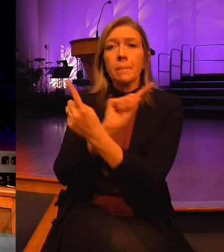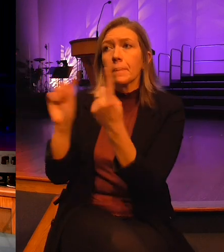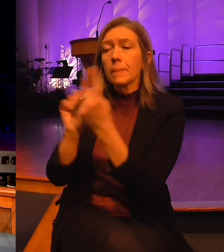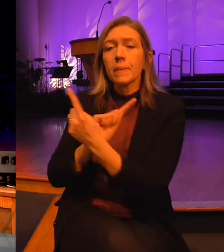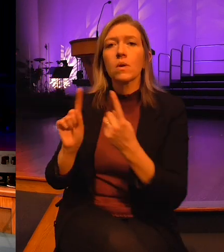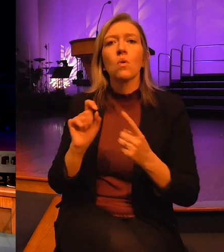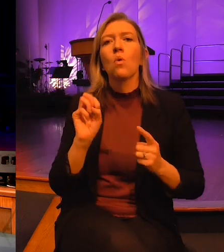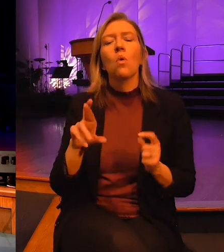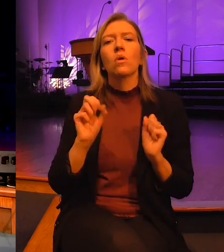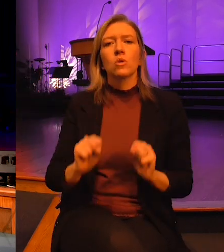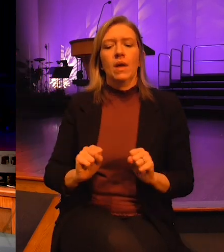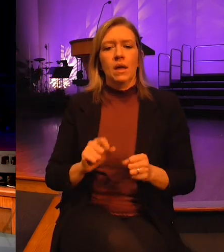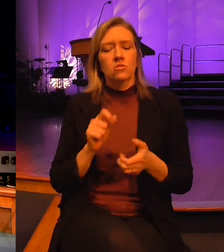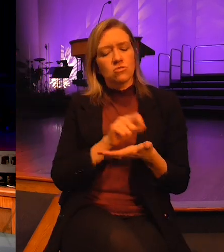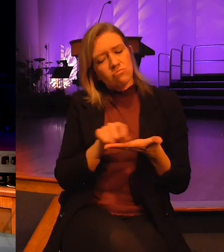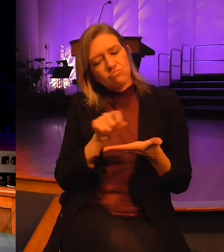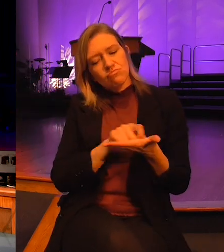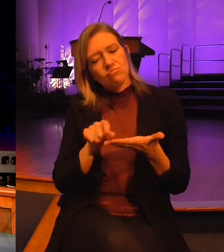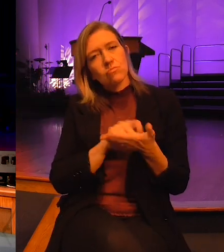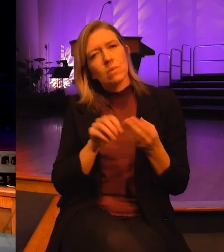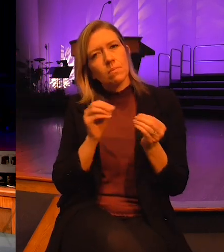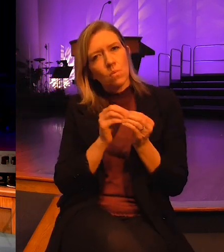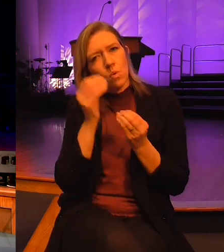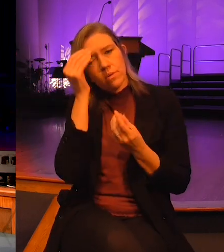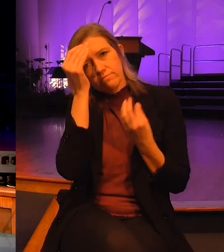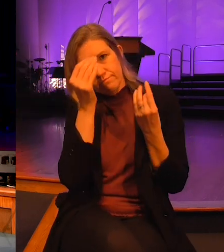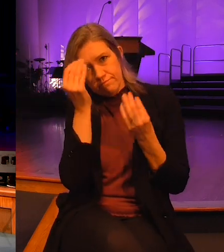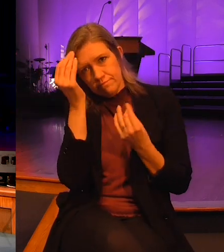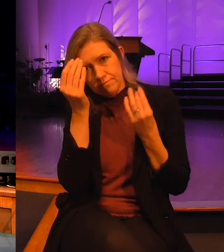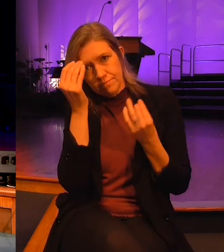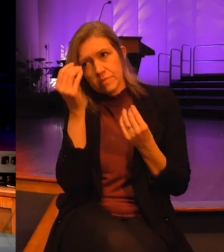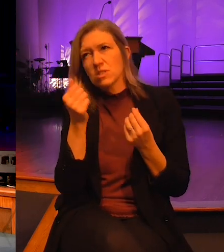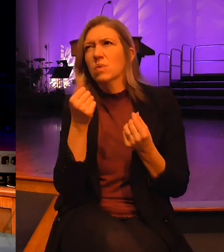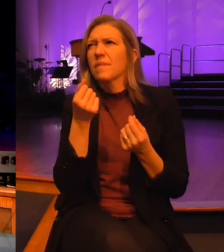para reflexionar sobre tu reflexión para que podamos Solo te tomará unos minutos hacer eso, puedes compartirlo